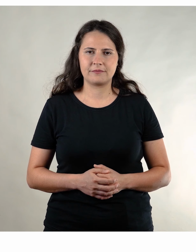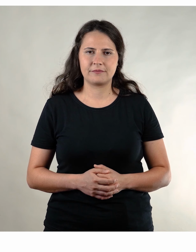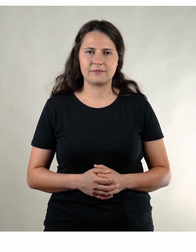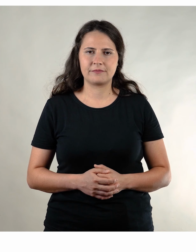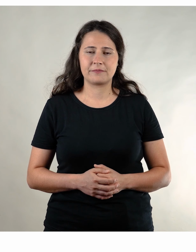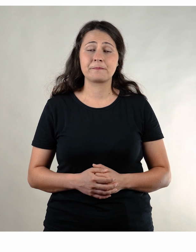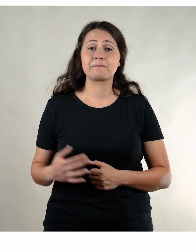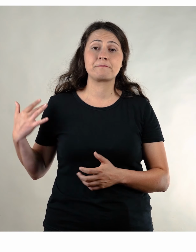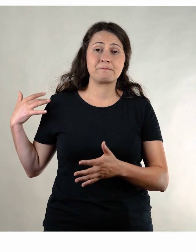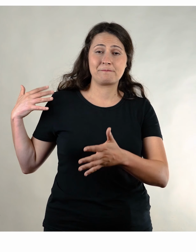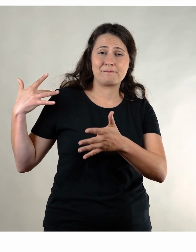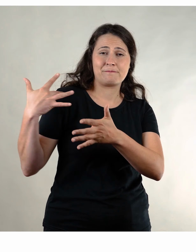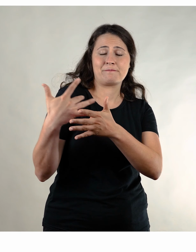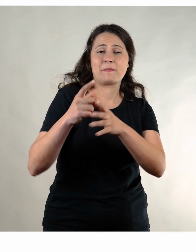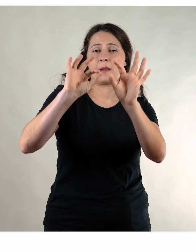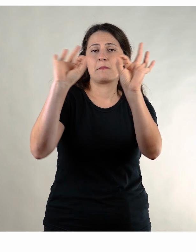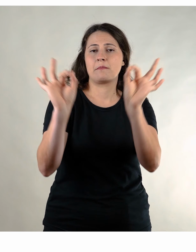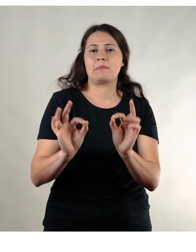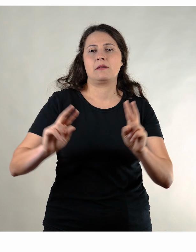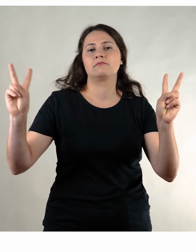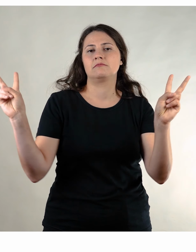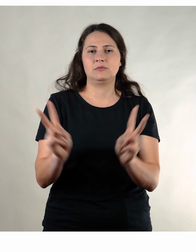Περίληψη